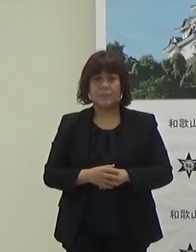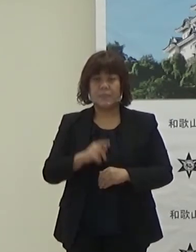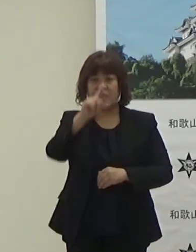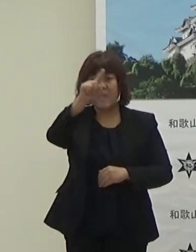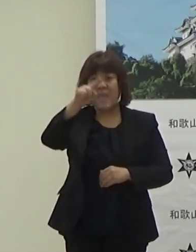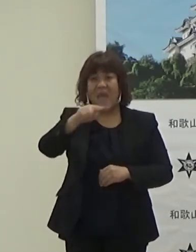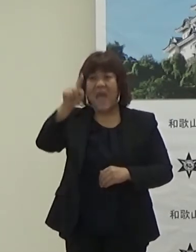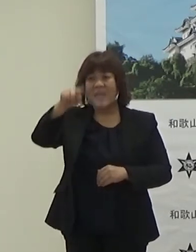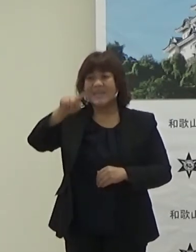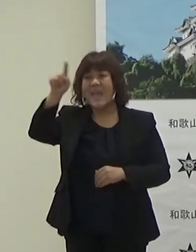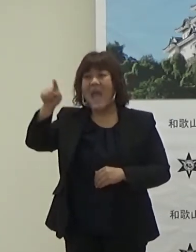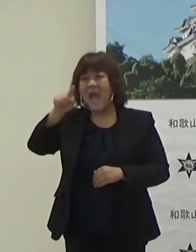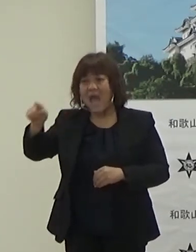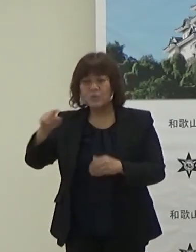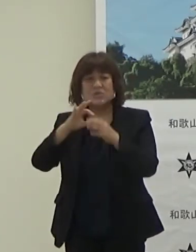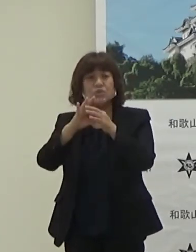IRにつきましてはこれまで